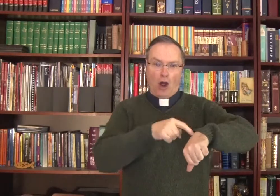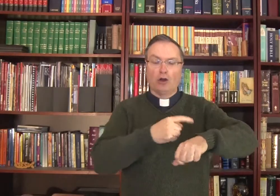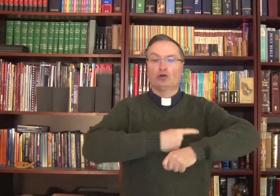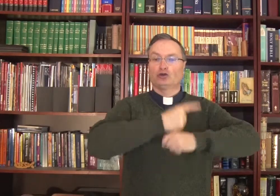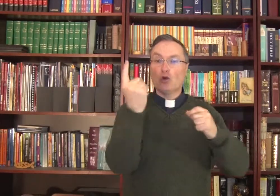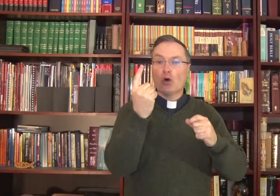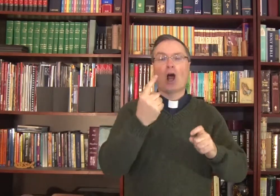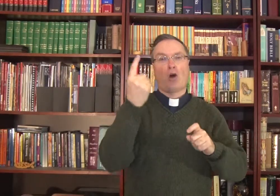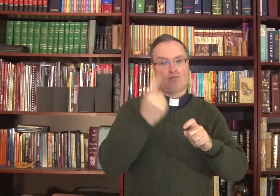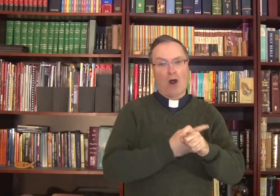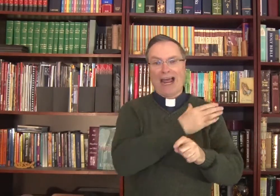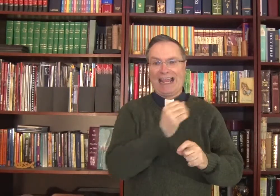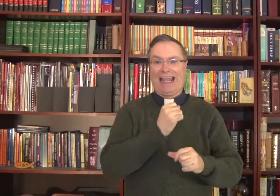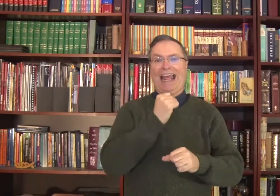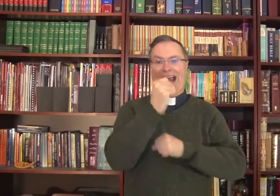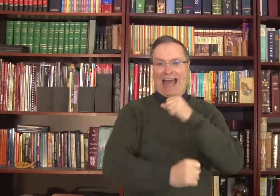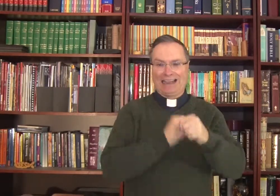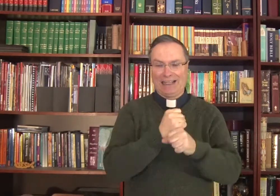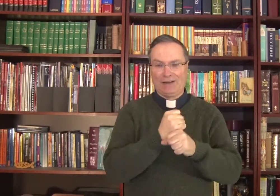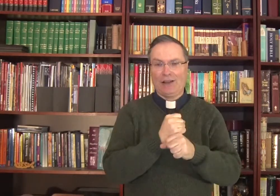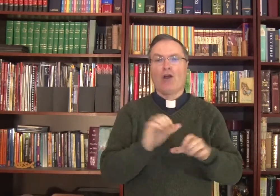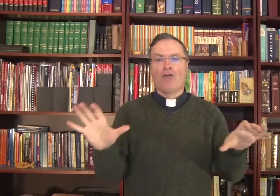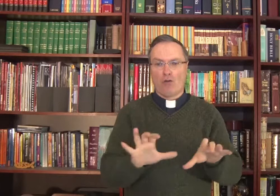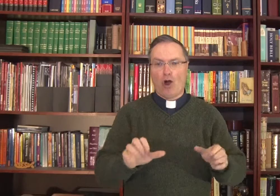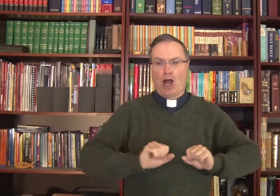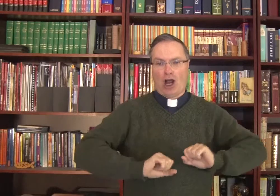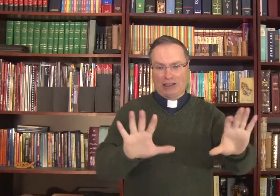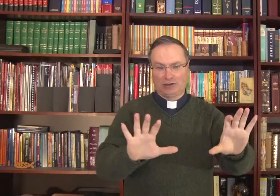le jour, le mois et l’année furent relâchés